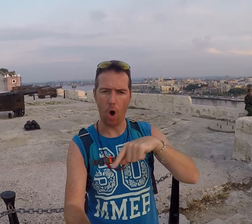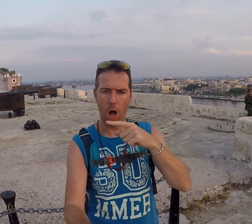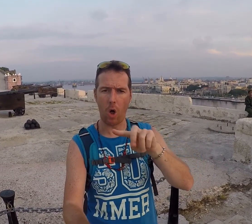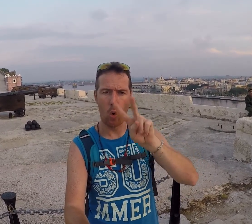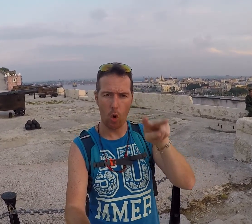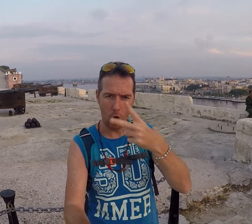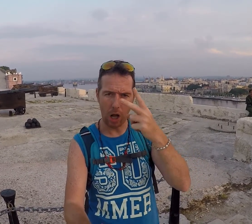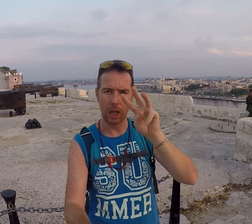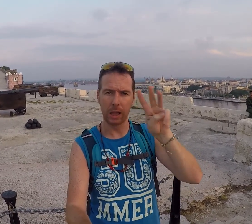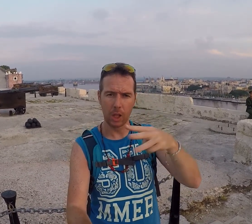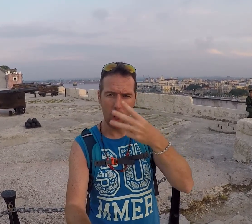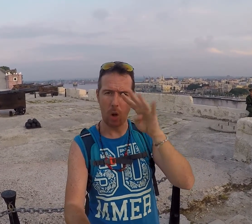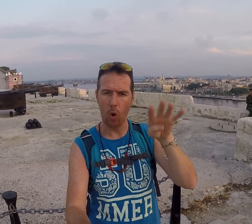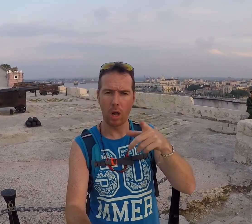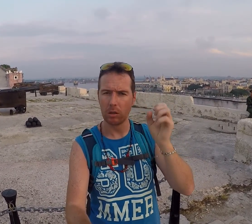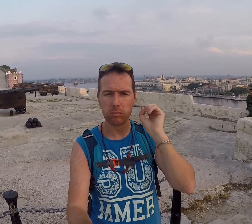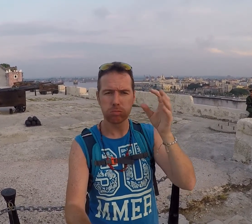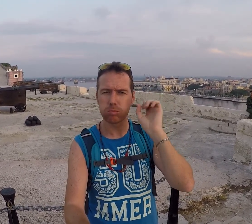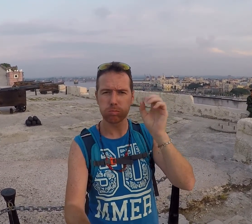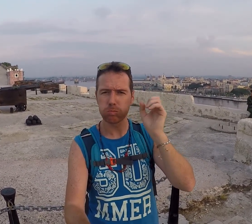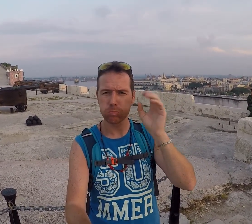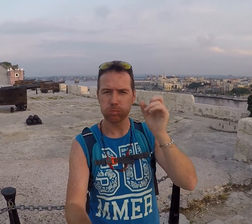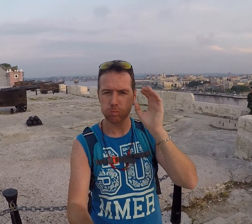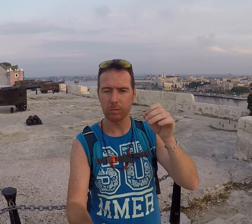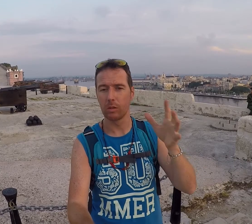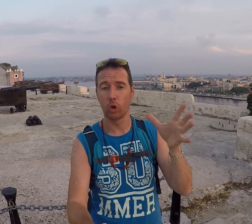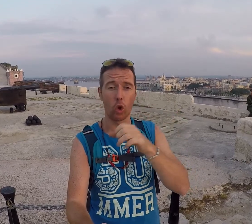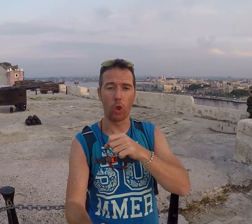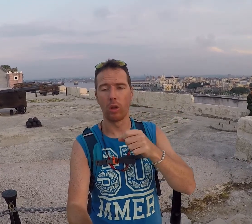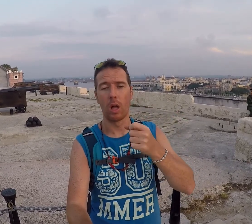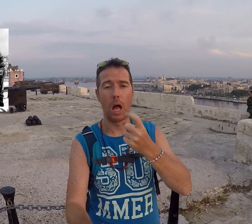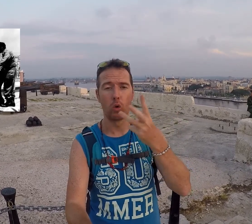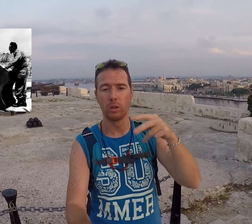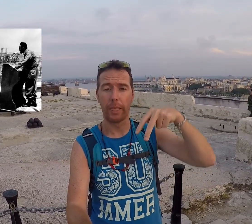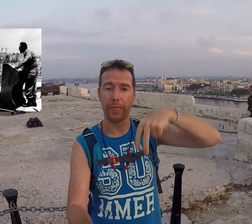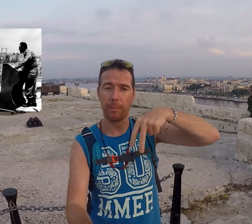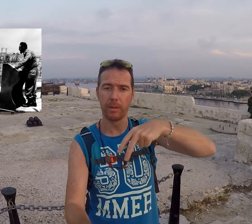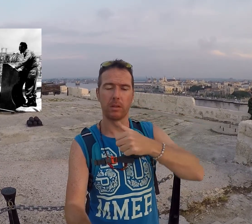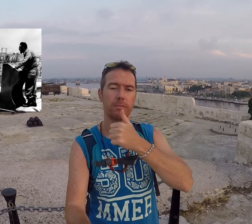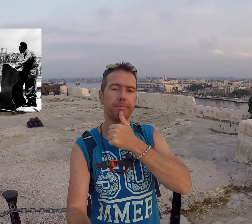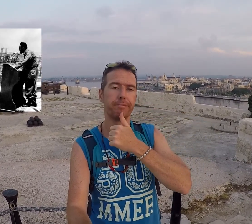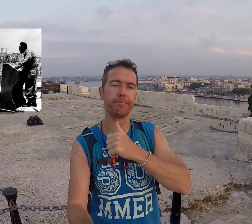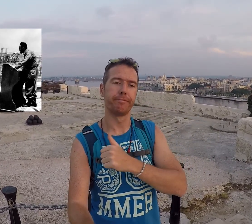2, 3 o 4 horas dando los discursos y los que estaban escuchando de pie no podían sentarse porque...